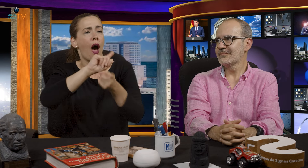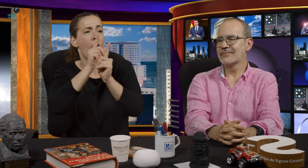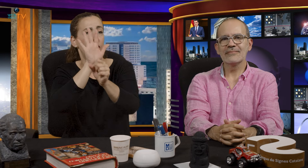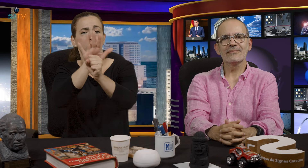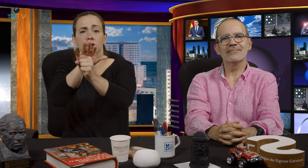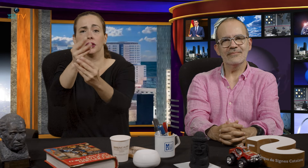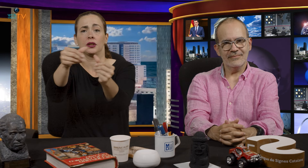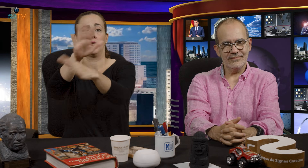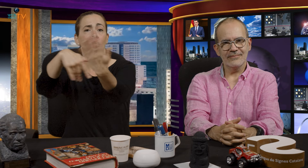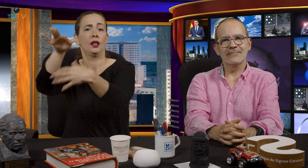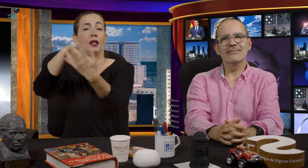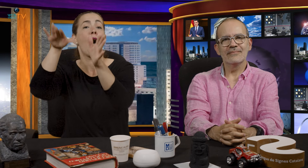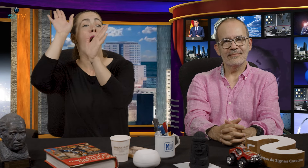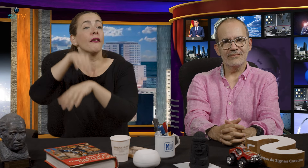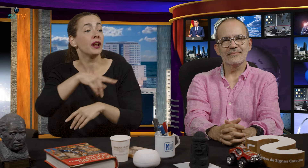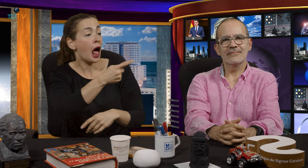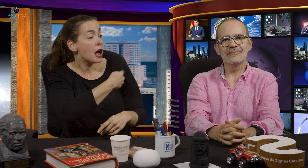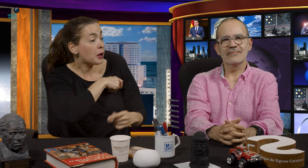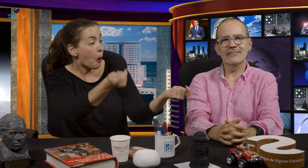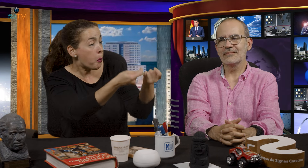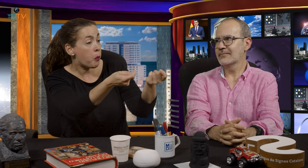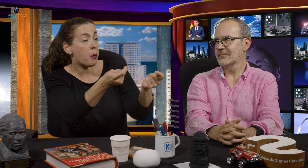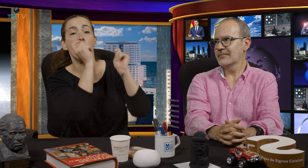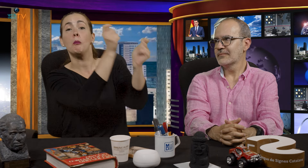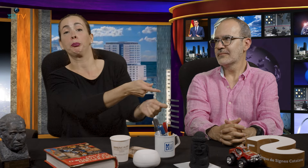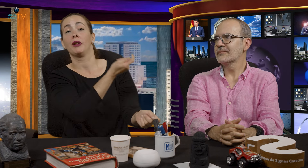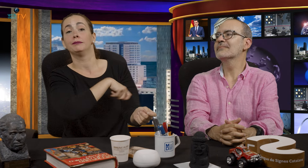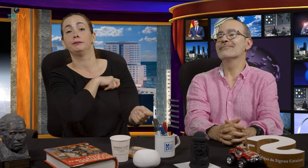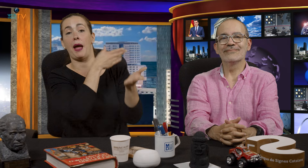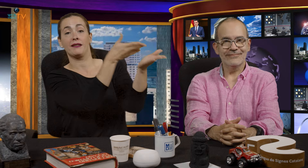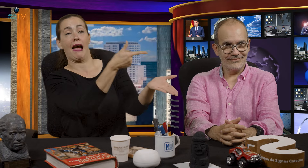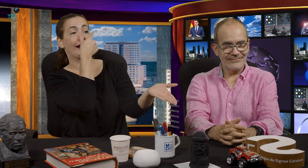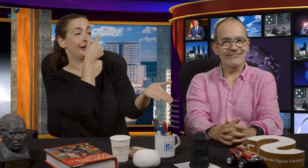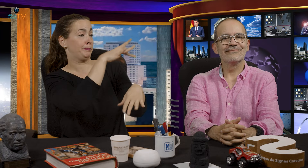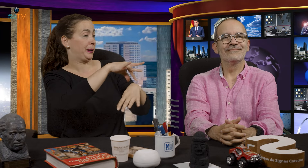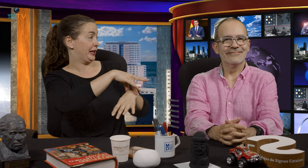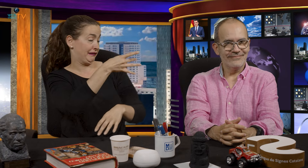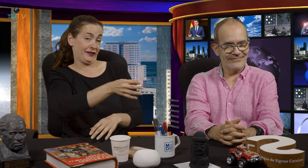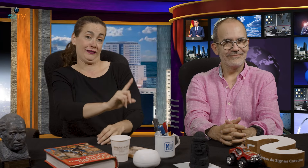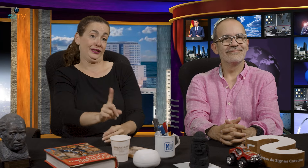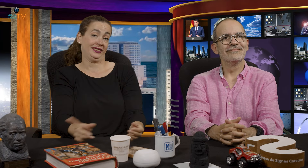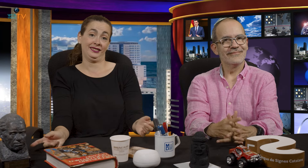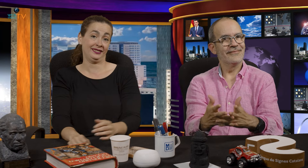mientras los otros países de Europa encubrían sus muertes. Debido a que España difundía las noticias, se dio el nombre de gripe española.